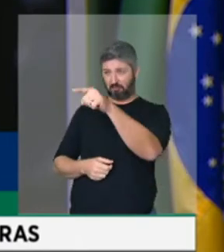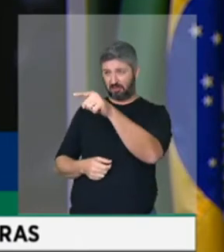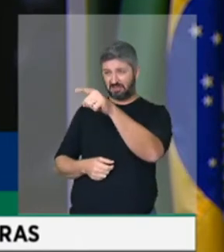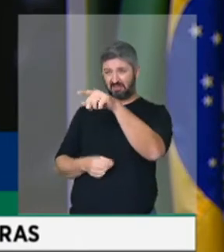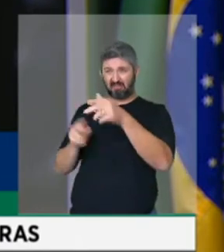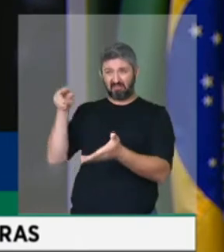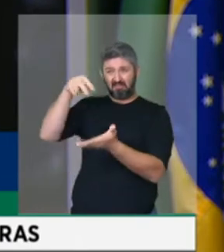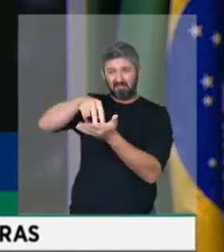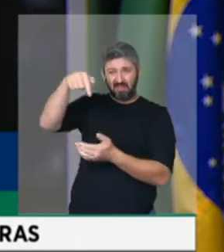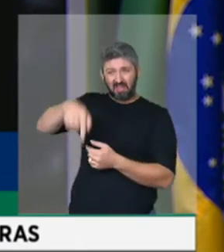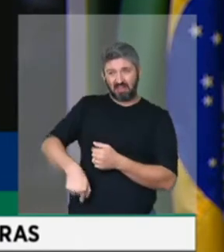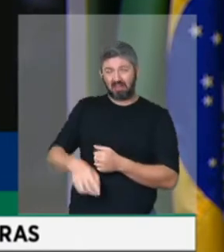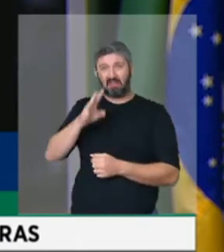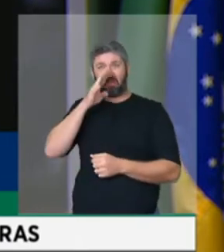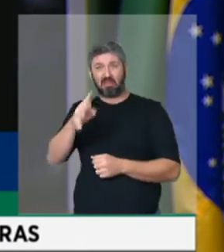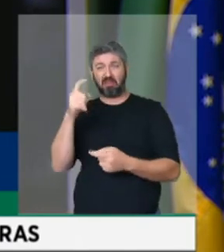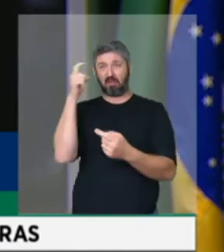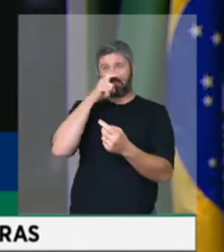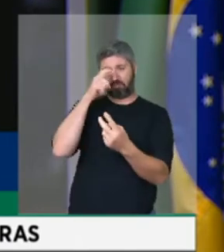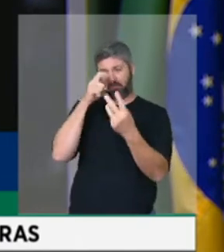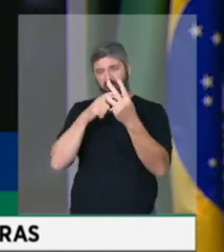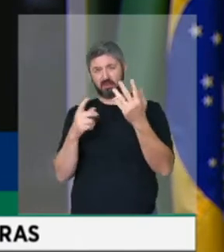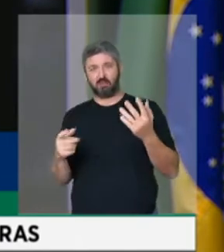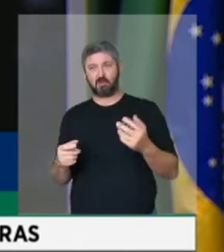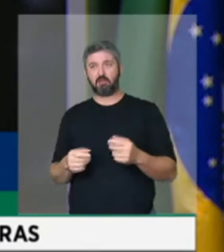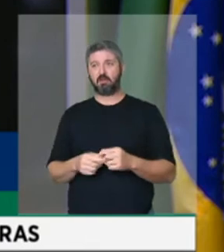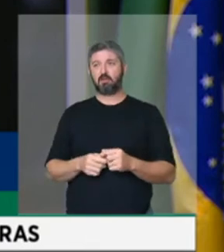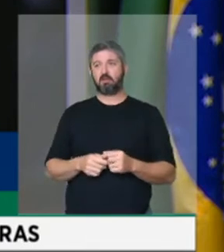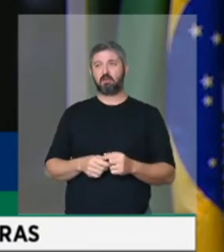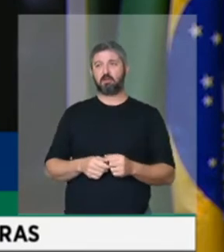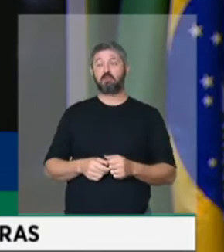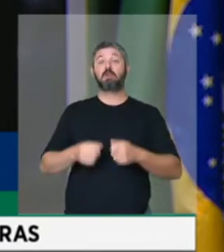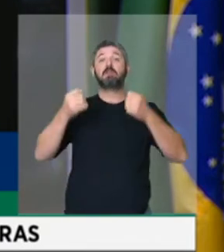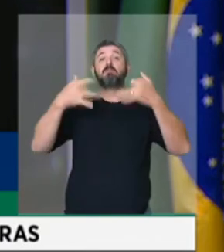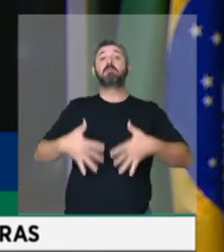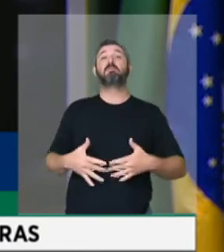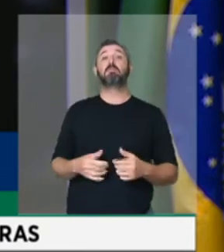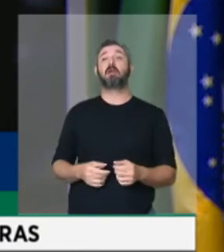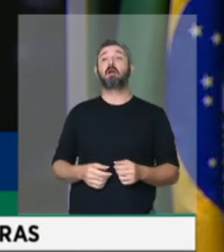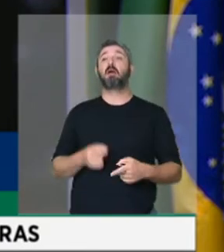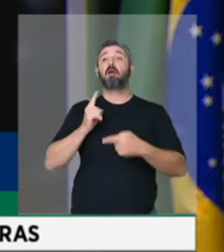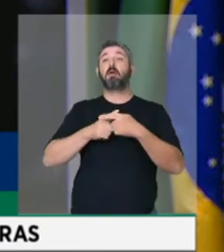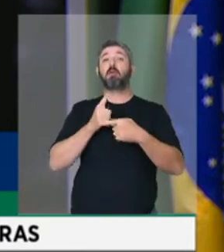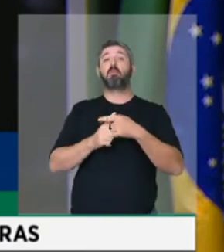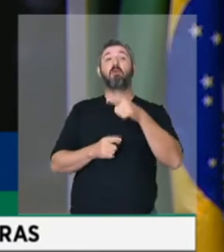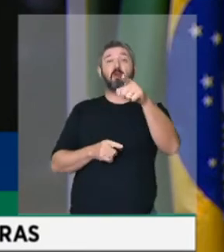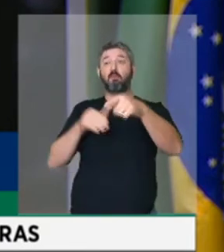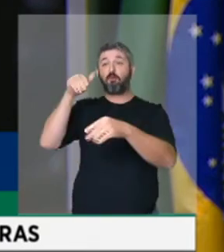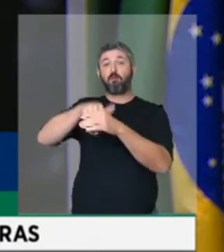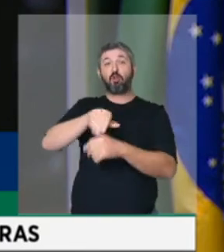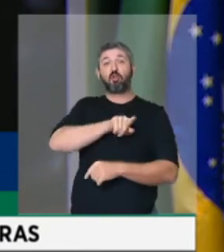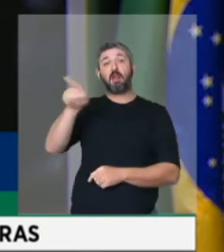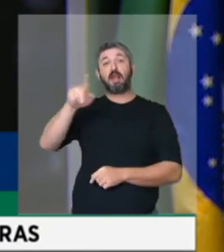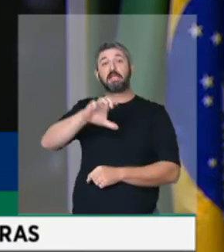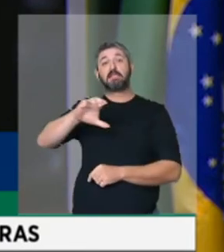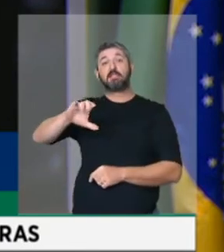A ELEIÇÃO PRO PREFEITO ELEITO ADRIANO E A NOSSA VICE REGIANE QUE TEM A ÚNICA PREFEITURA DO BRASIL FAZENDO UM TRABALHO ESPETACULAR